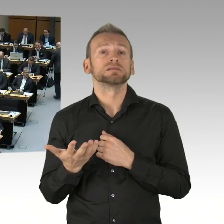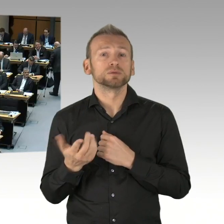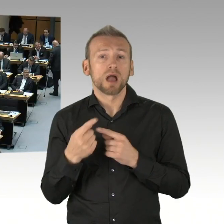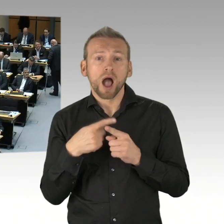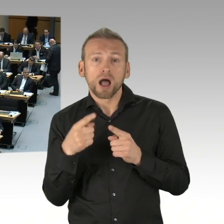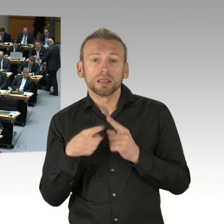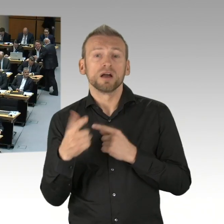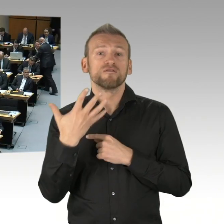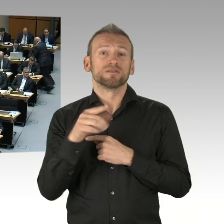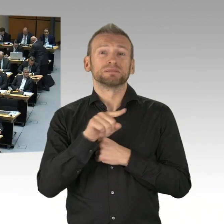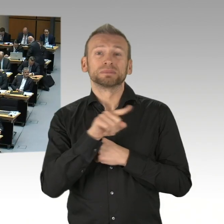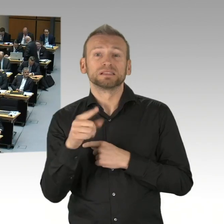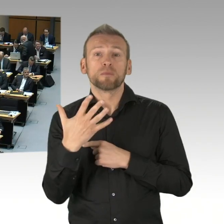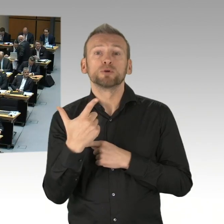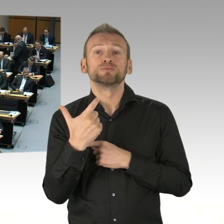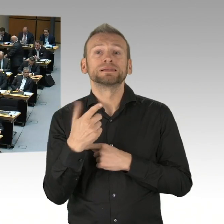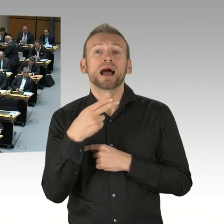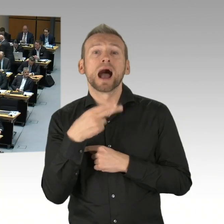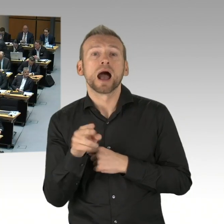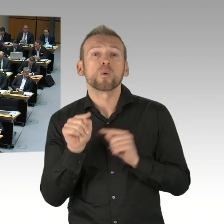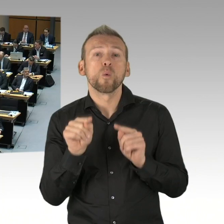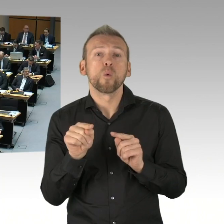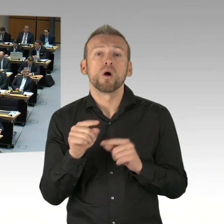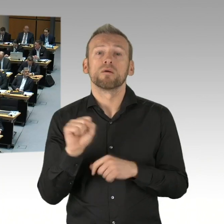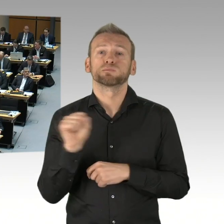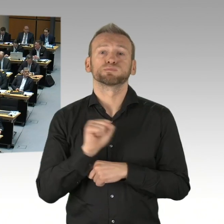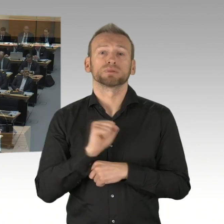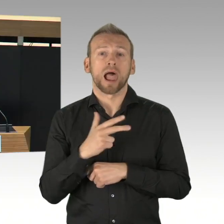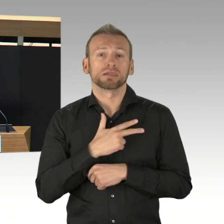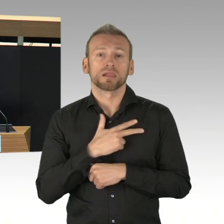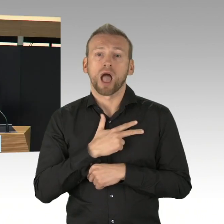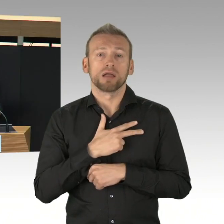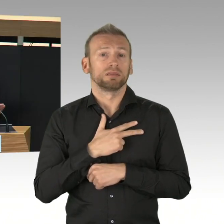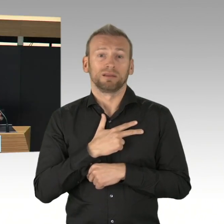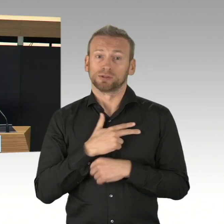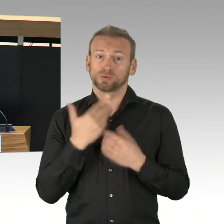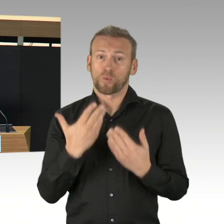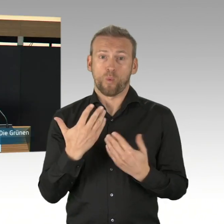dann könnten Sie alle danach noch mal genau nachgucken und werden sehen, dass die AfD hier leider keine Ahnung von Fakten hat.